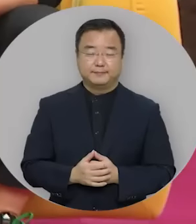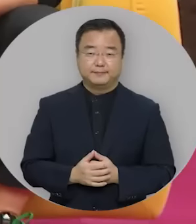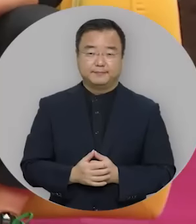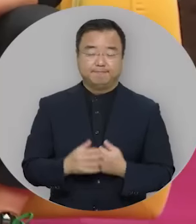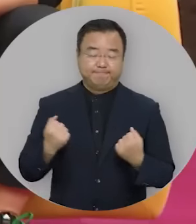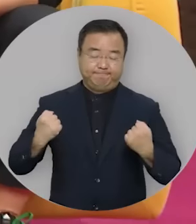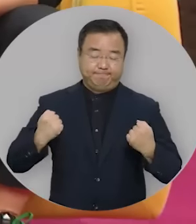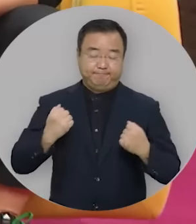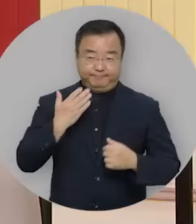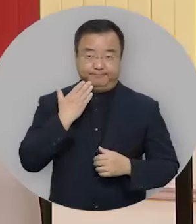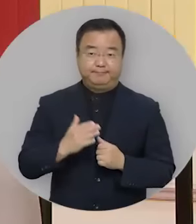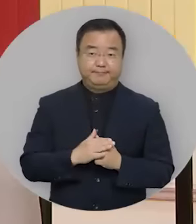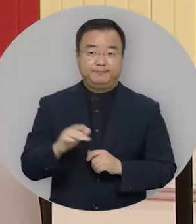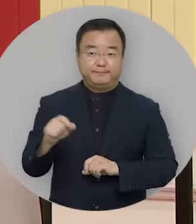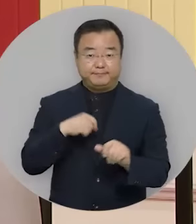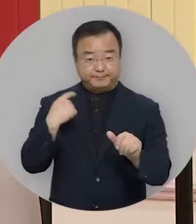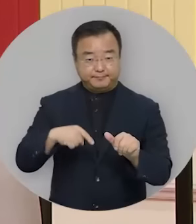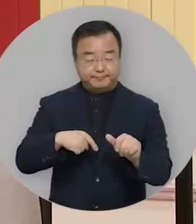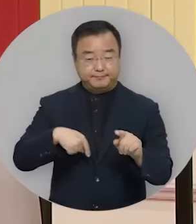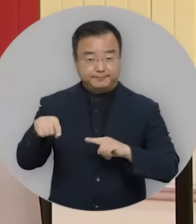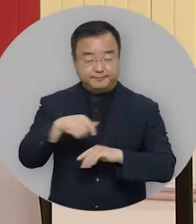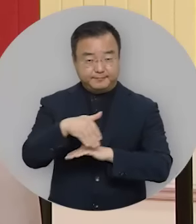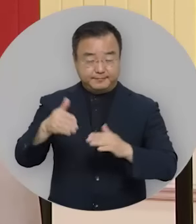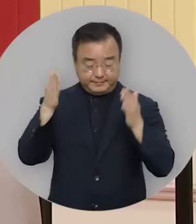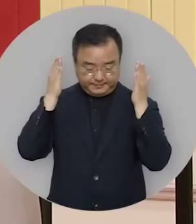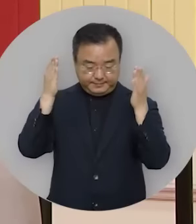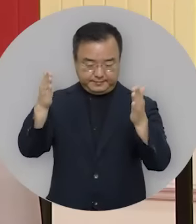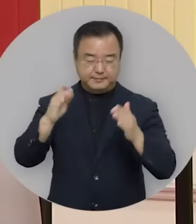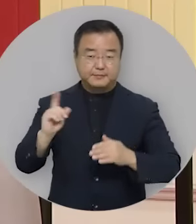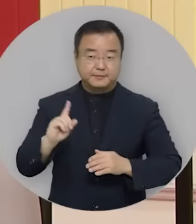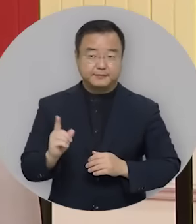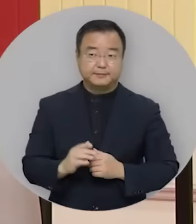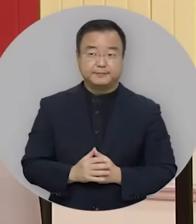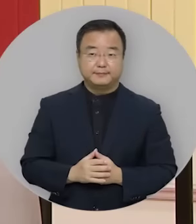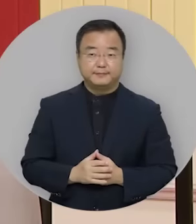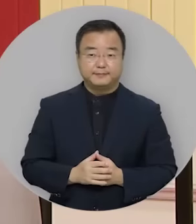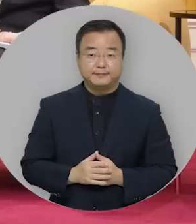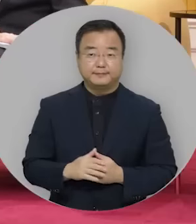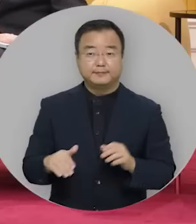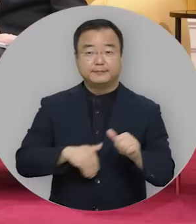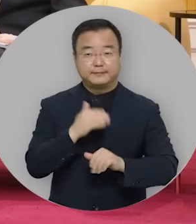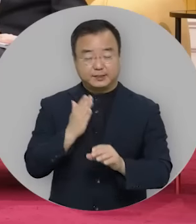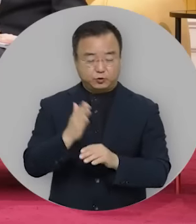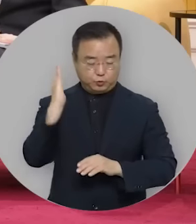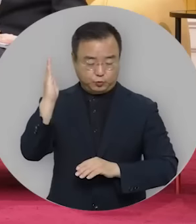오히려 힘이 납니다. 이제 특수교육 정책 어떻게 추진해 나가실 계획입니까? 현장의 목소리를